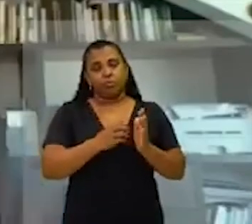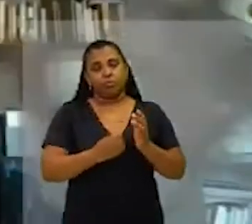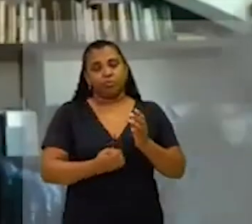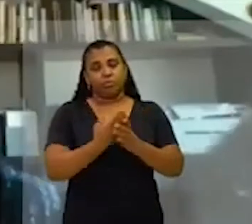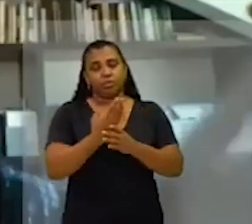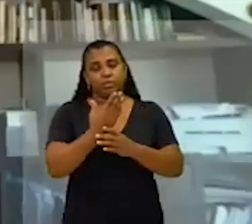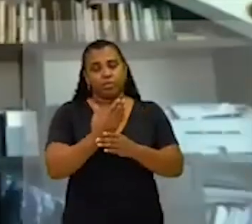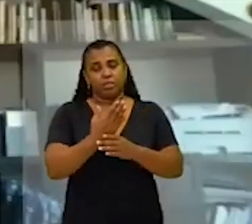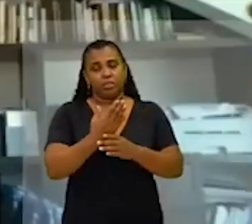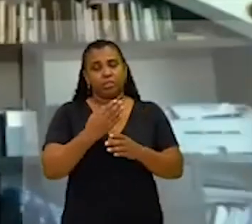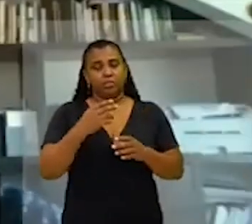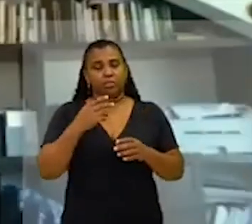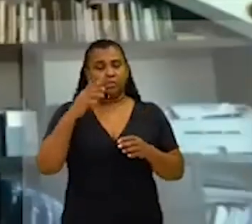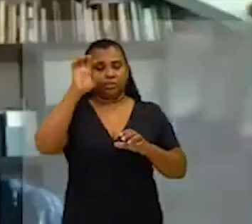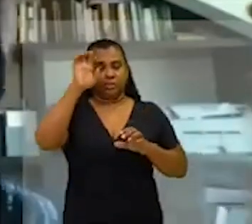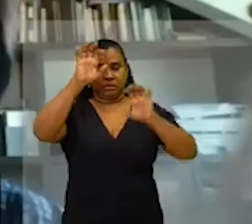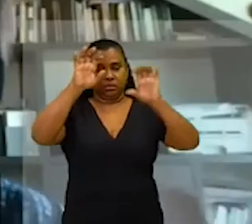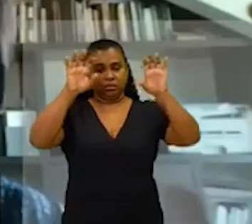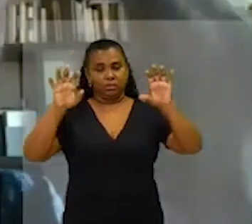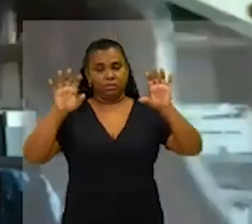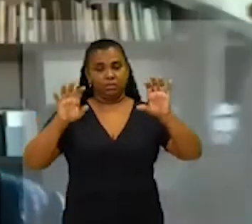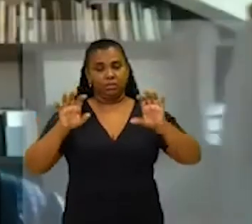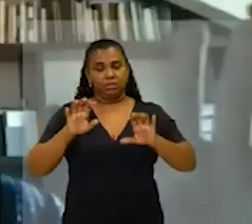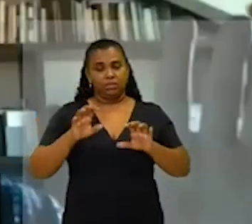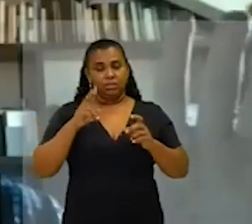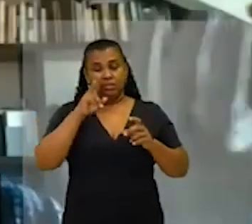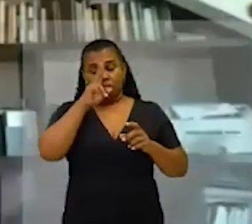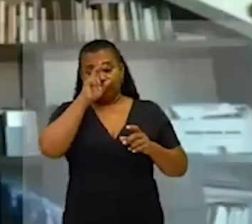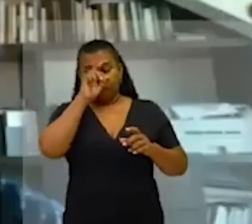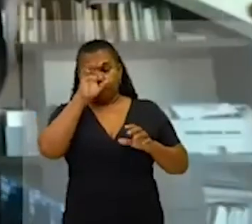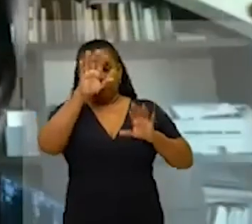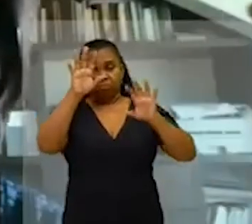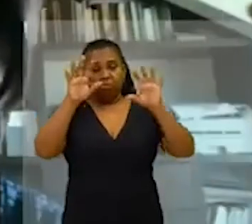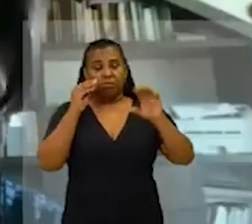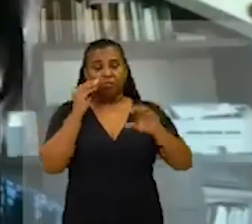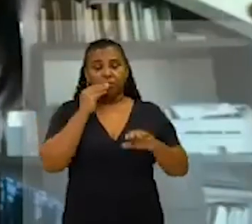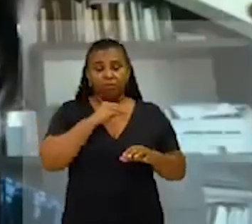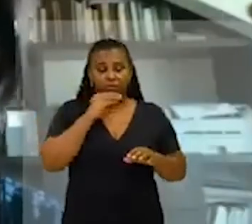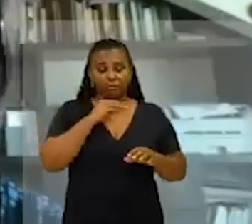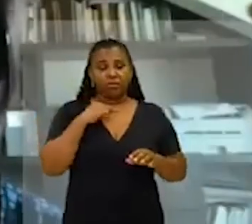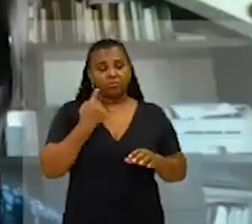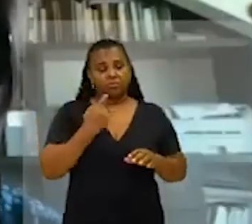Fundamental e a gente coloca Algumas propostas mas o tempo aqui infelizmente esse tem que parar e